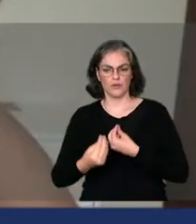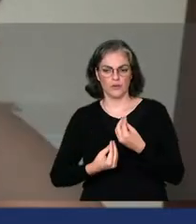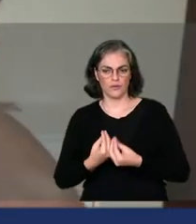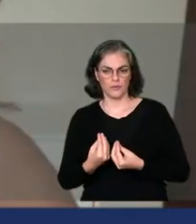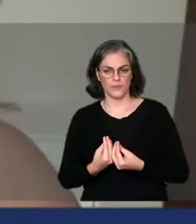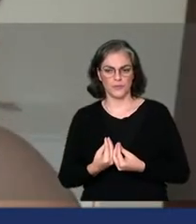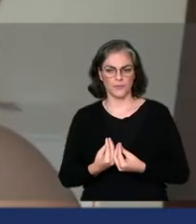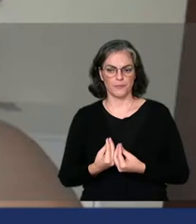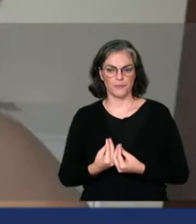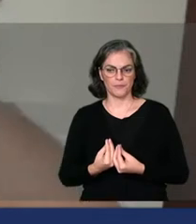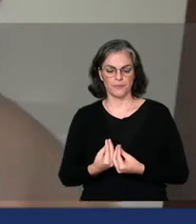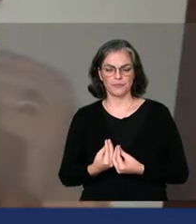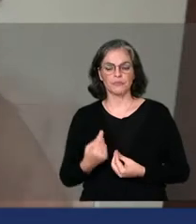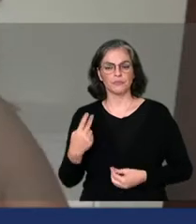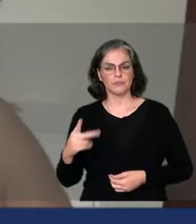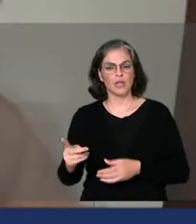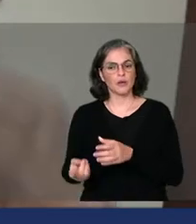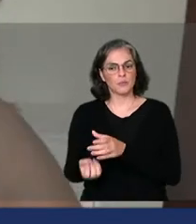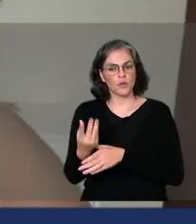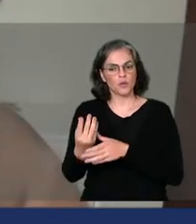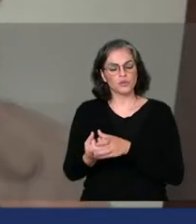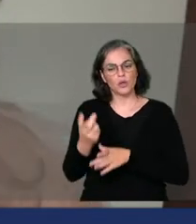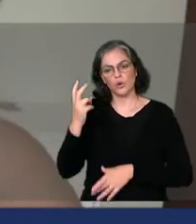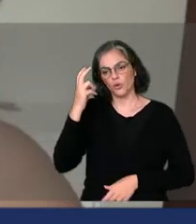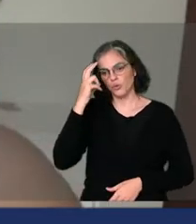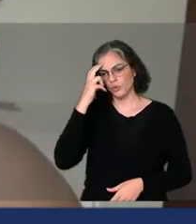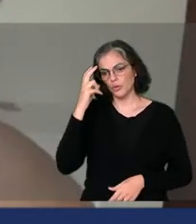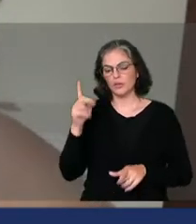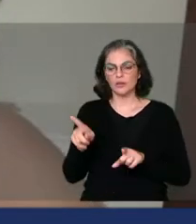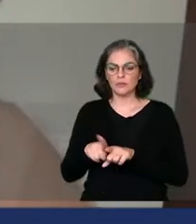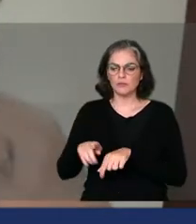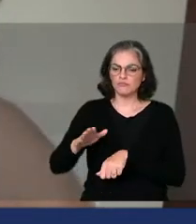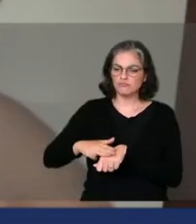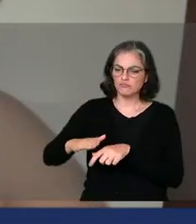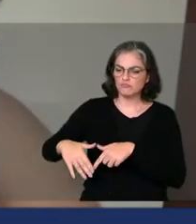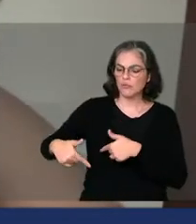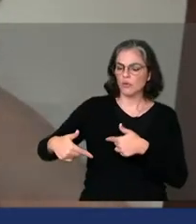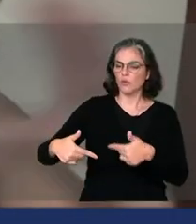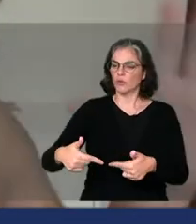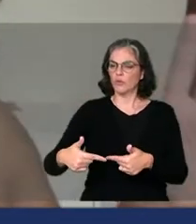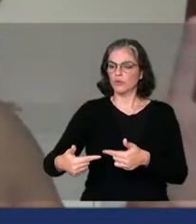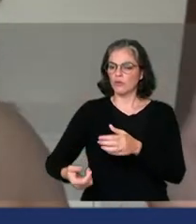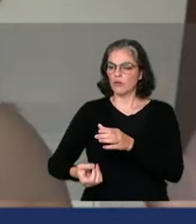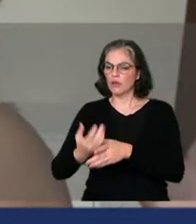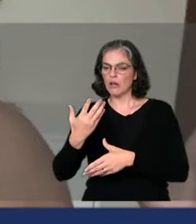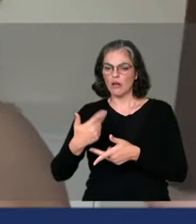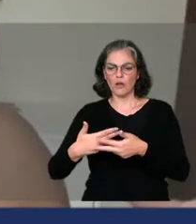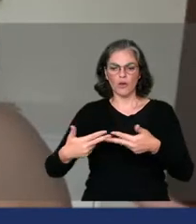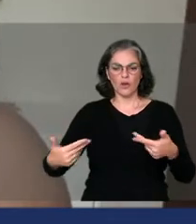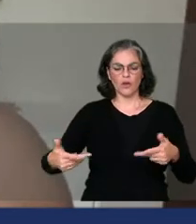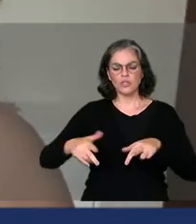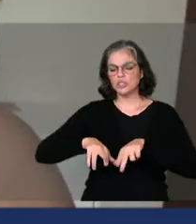ESPECÍFICA. A TODOS ESSES SUJEITOS QUE COM CERTEZA TEM MUITO A CONTRIBUIR PARA NOSSO PAÍS, ATRAVÀS DO SEU PAPEL CULTURAL, ATRAVÀS DO SEU